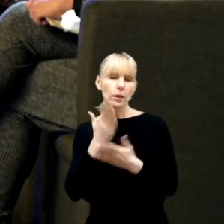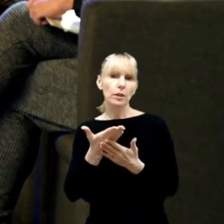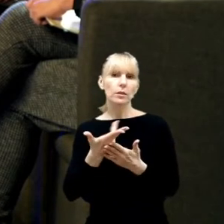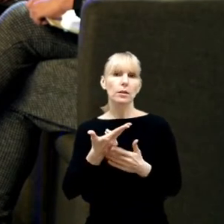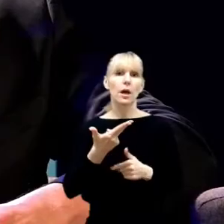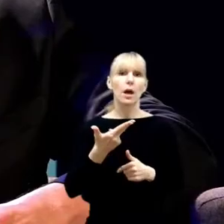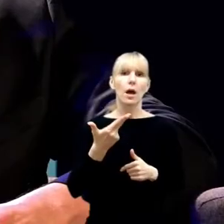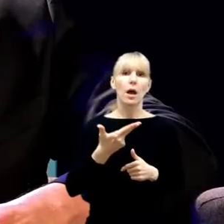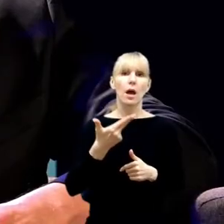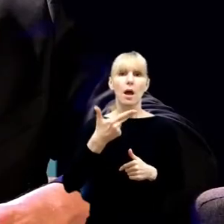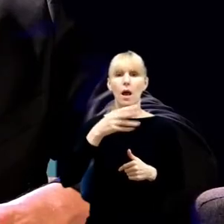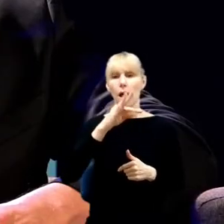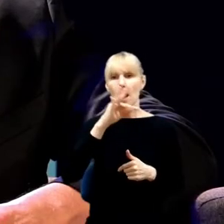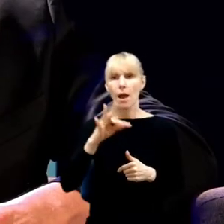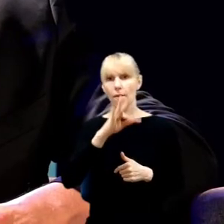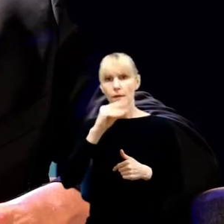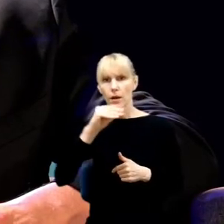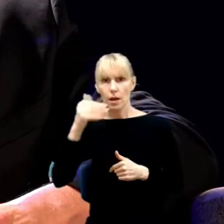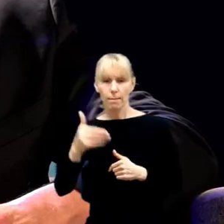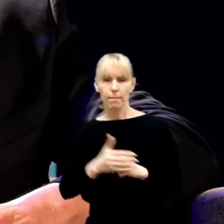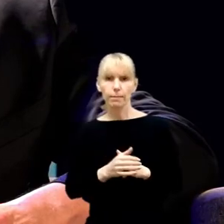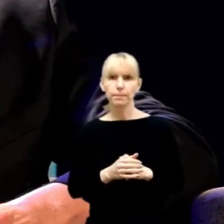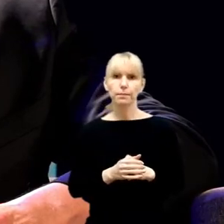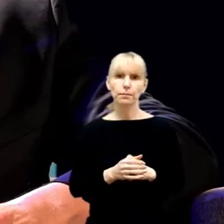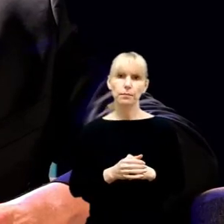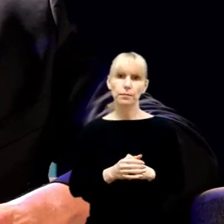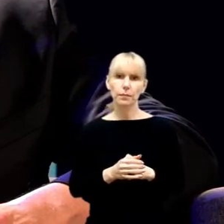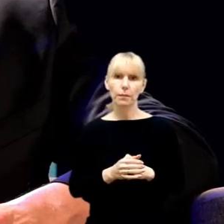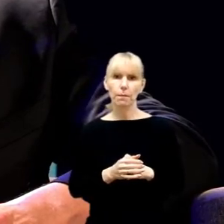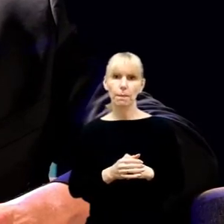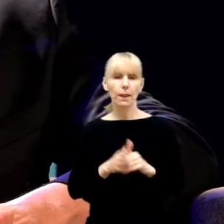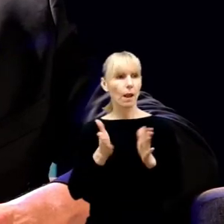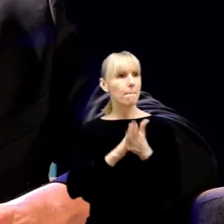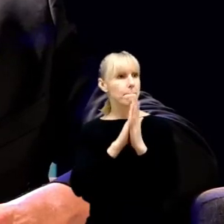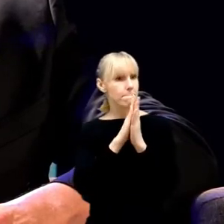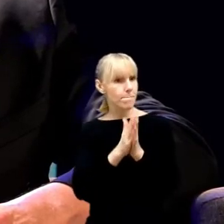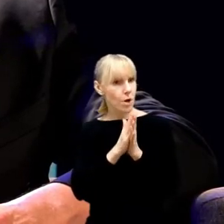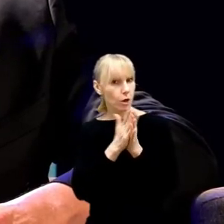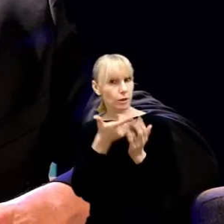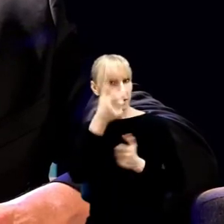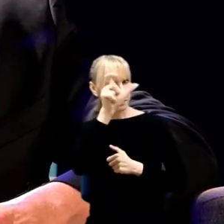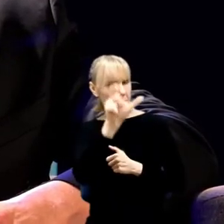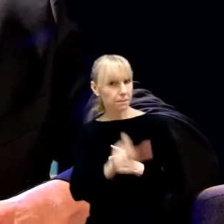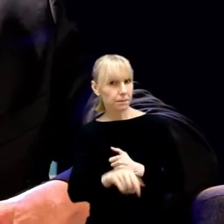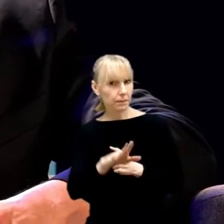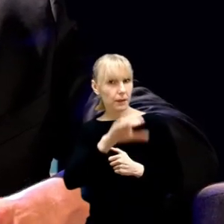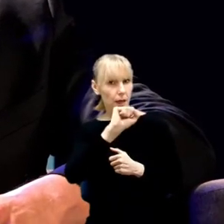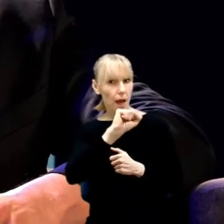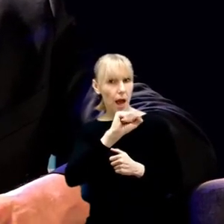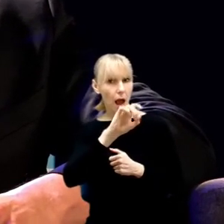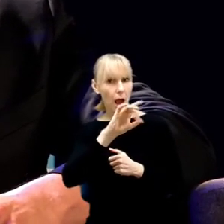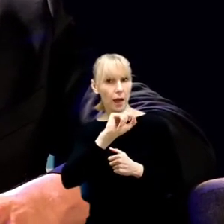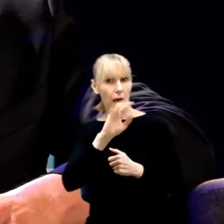I pierwszą osobą, którą poproszę o zabranie głosu będzie Agata Twardoch. Proszę Cię, żebyś powiedziała,